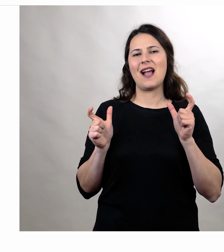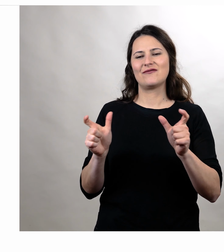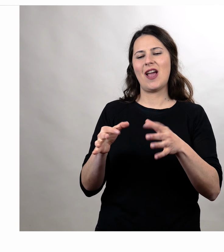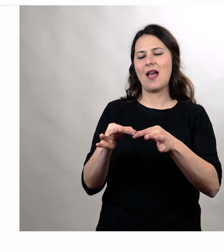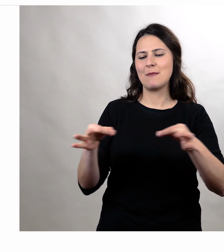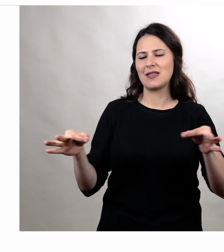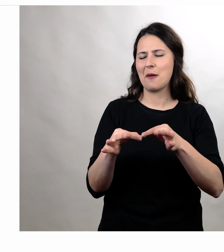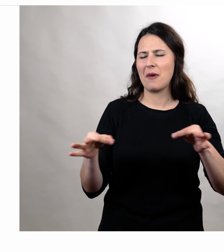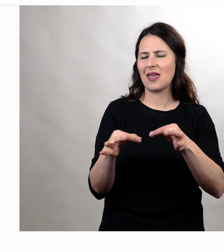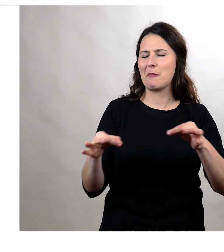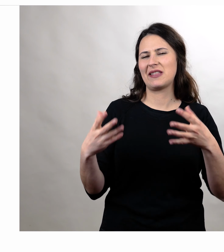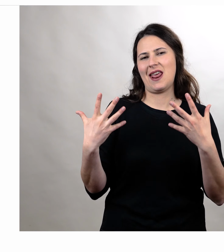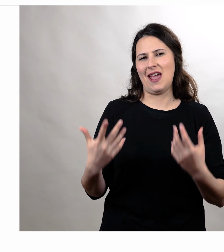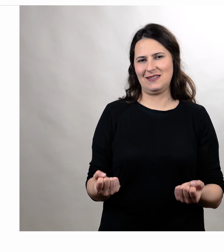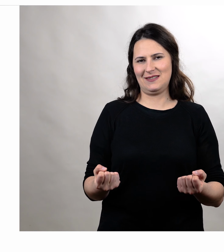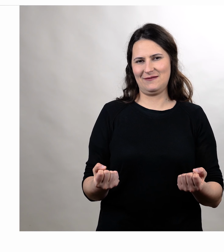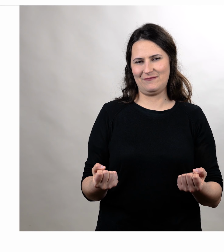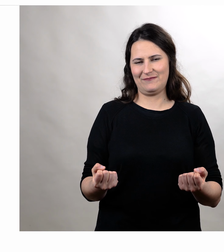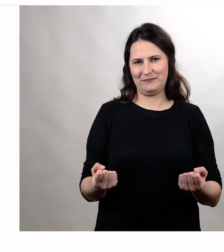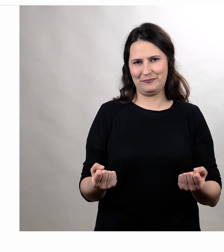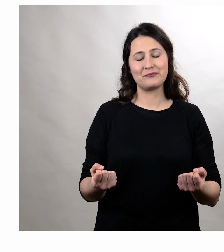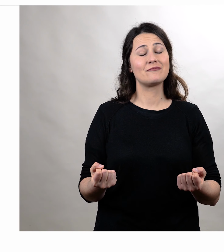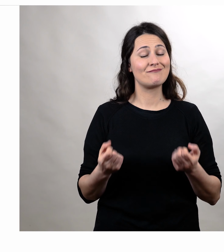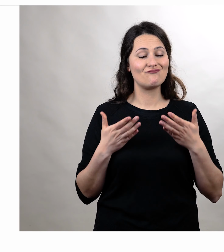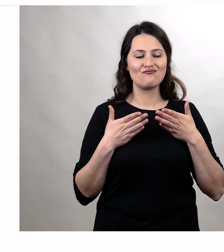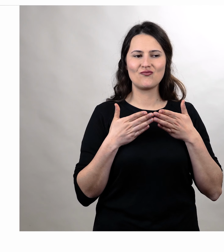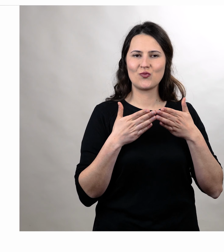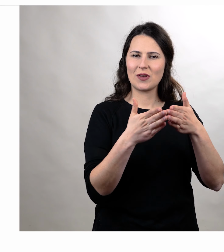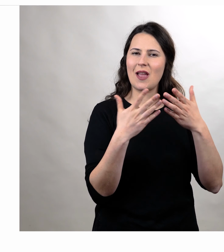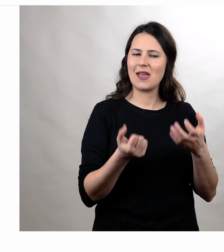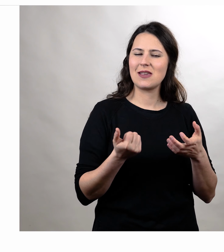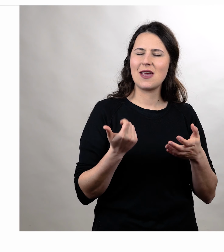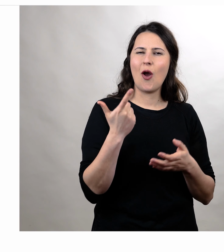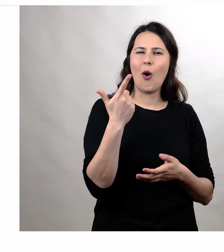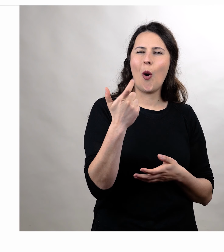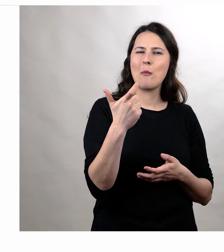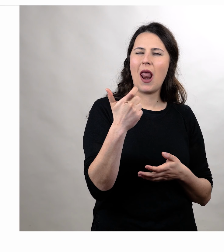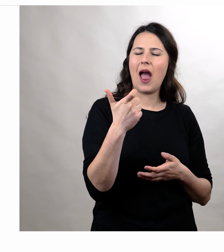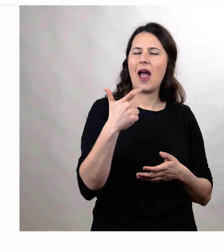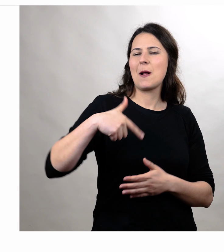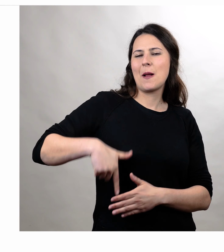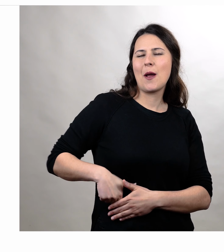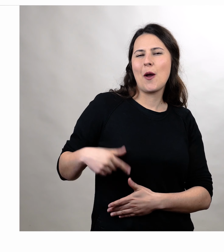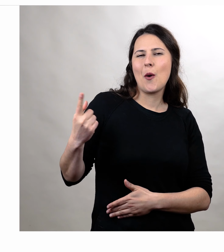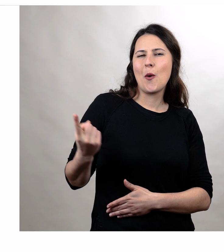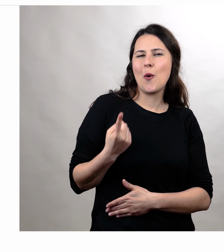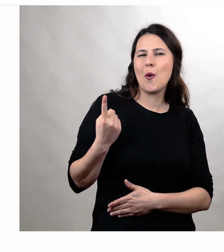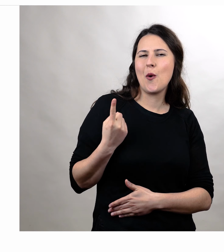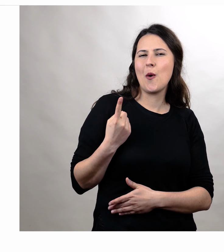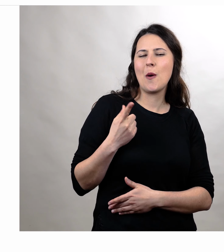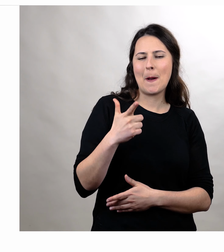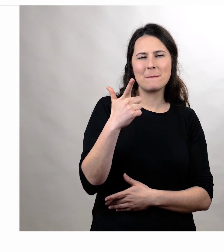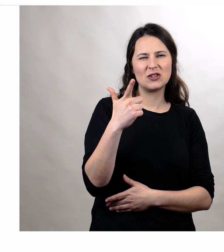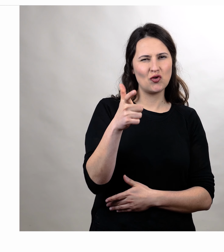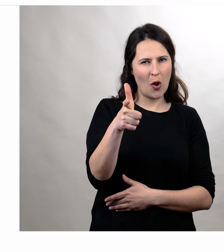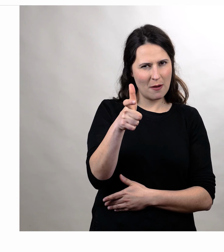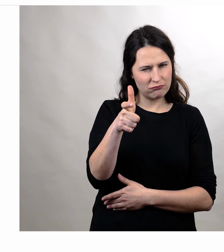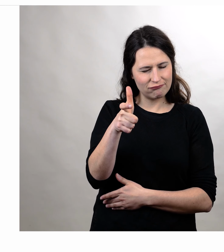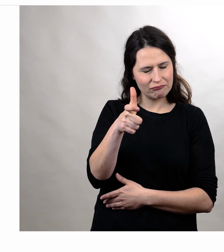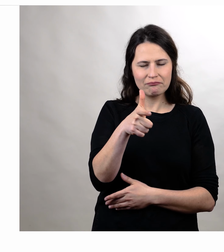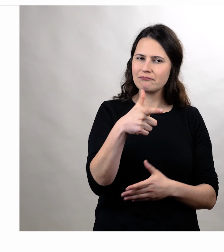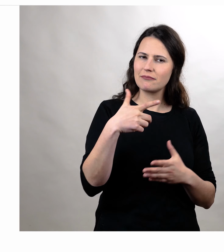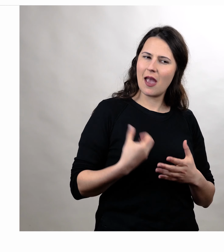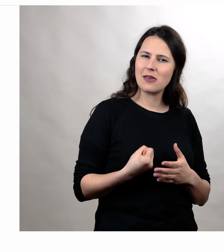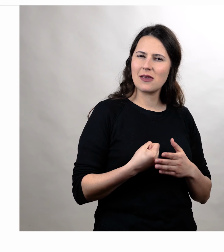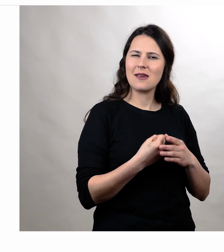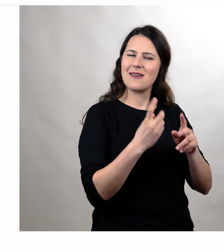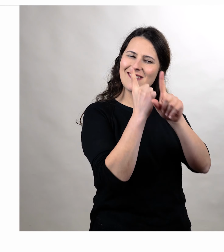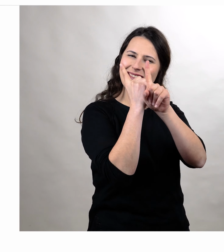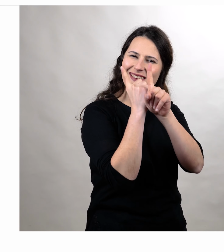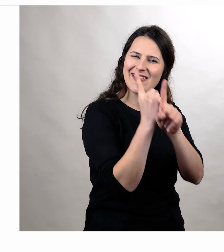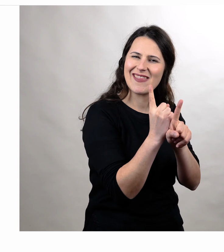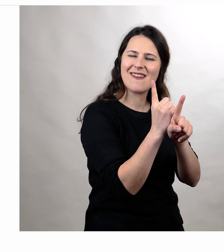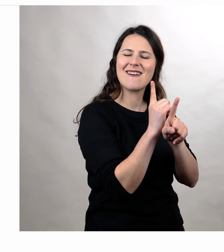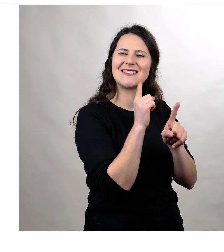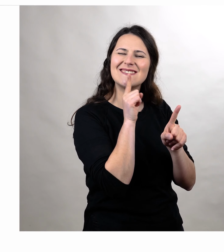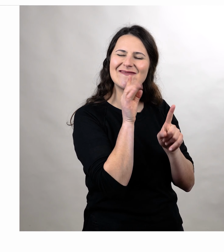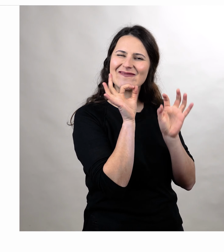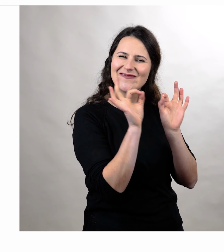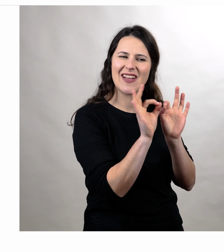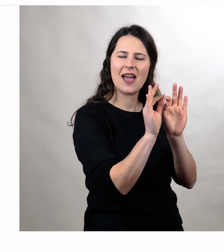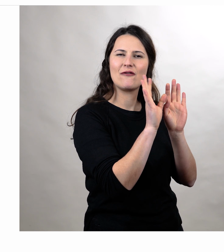Τα κρουαζιερόπλοια διαθέτουν μικρά όπλα , αποθηκευμένα σε χρηματοκιβώτιο,